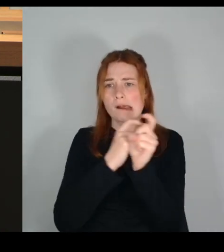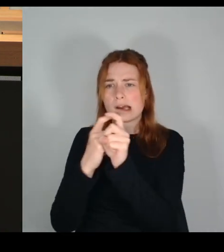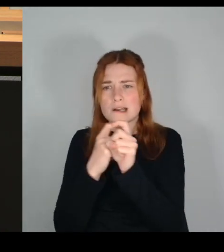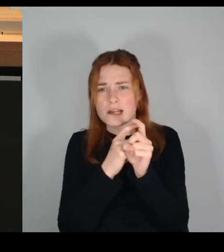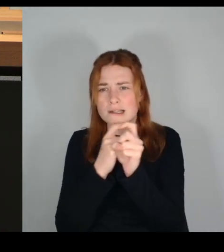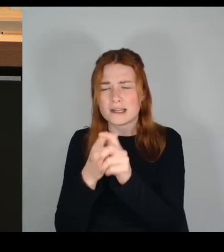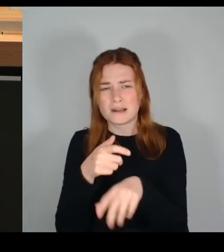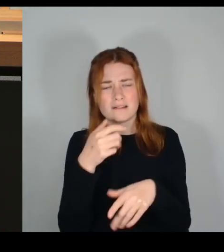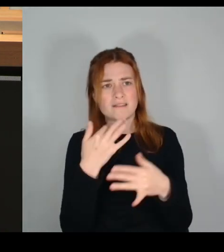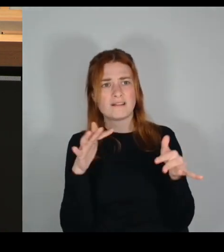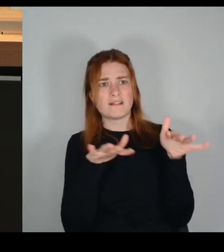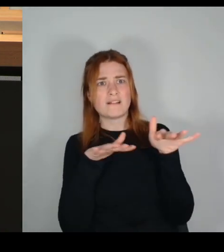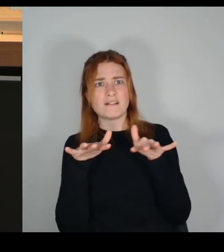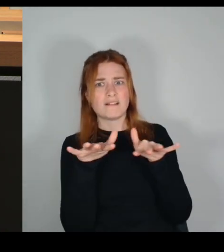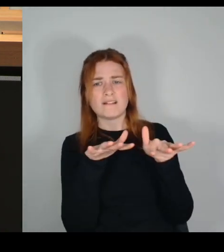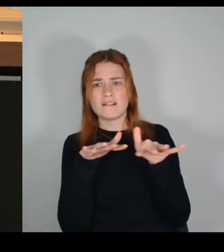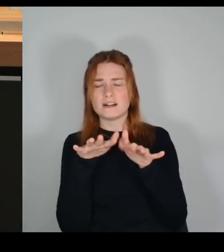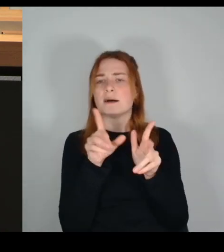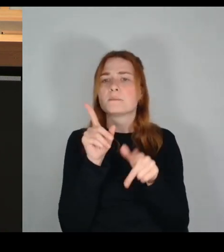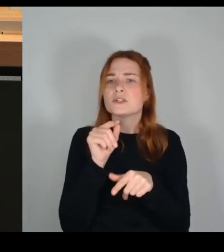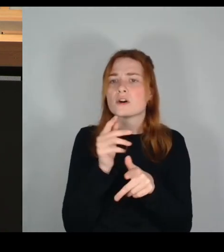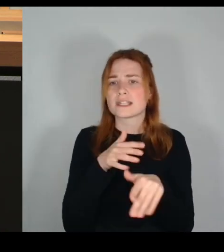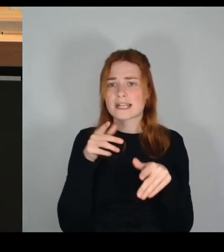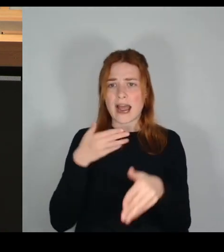ist ein Riesenproblem und damit müssen wir uns auseinandersetzen.